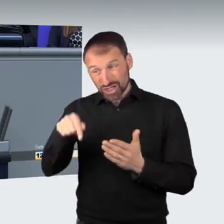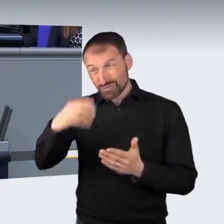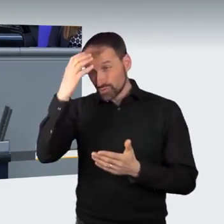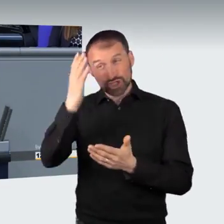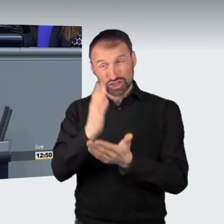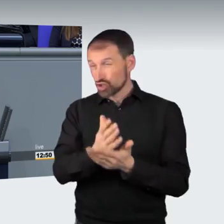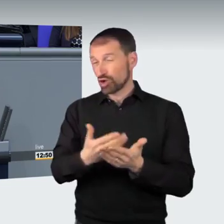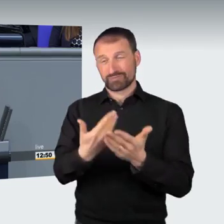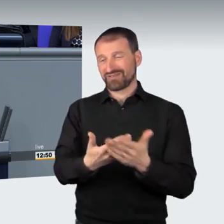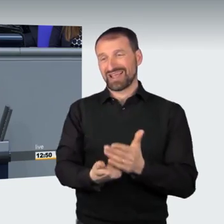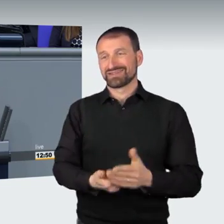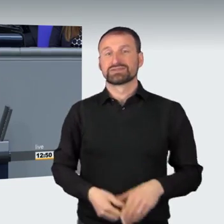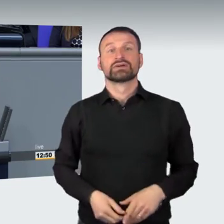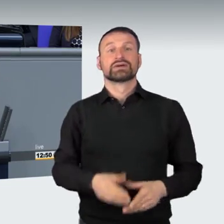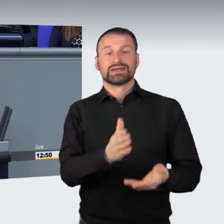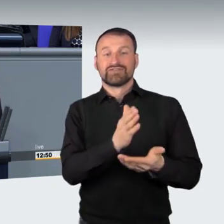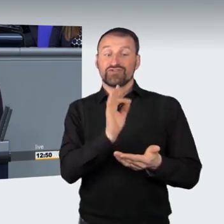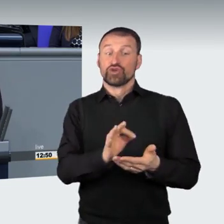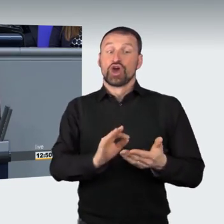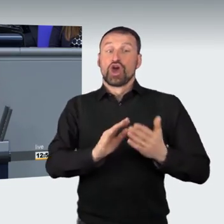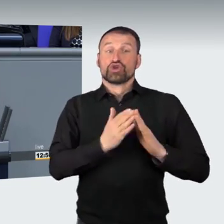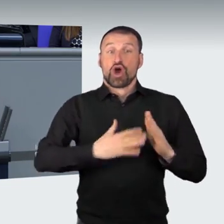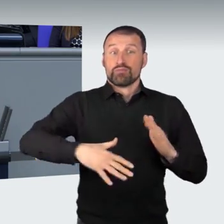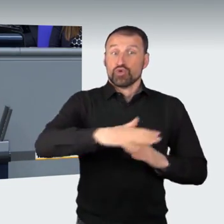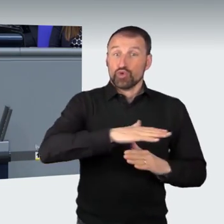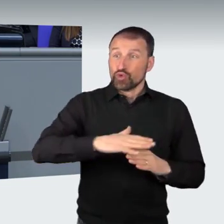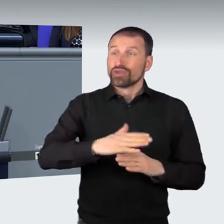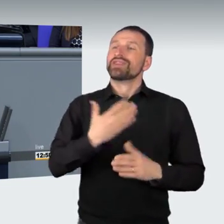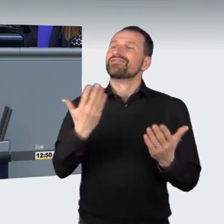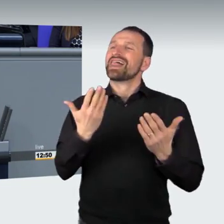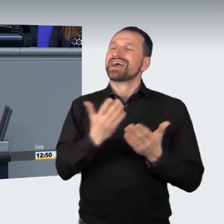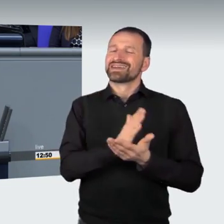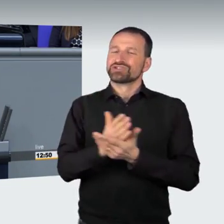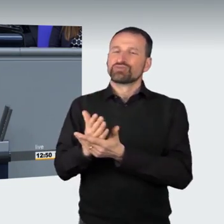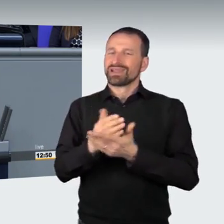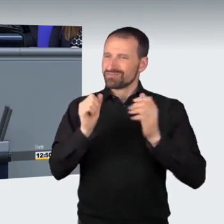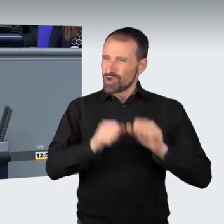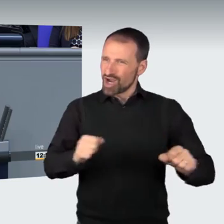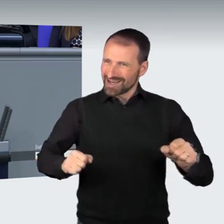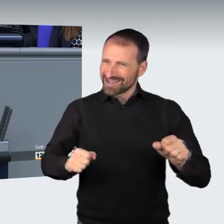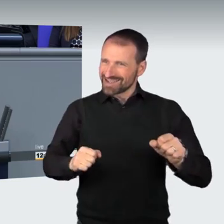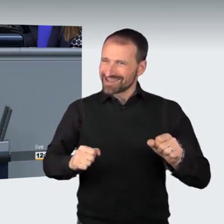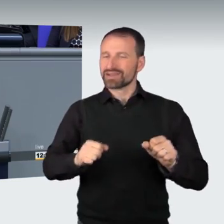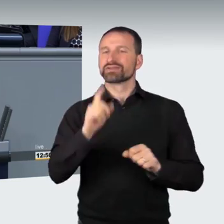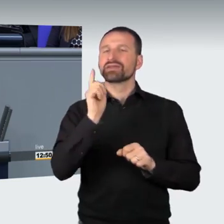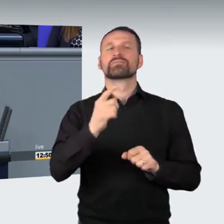die einer Kommune zur Verfügung stehen, alleine nicht ausreichen, um die Profitlogik am Wohnungsmarkt und die Spekulation mit Grund